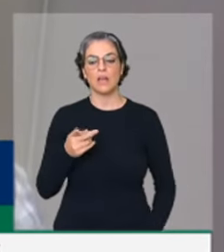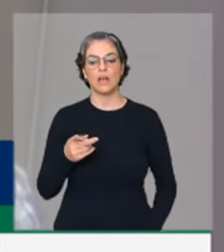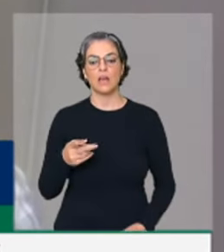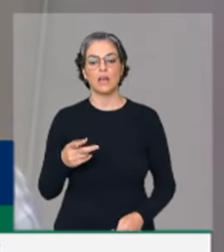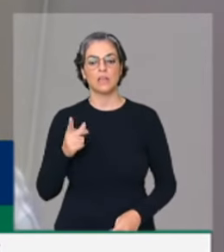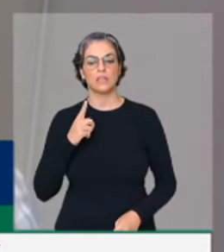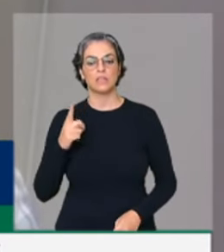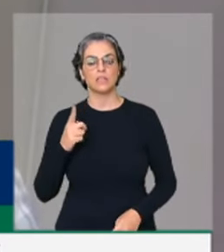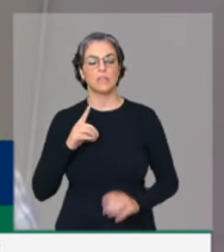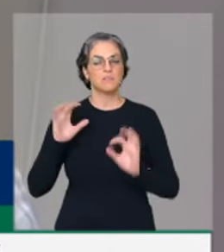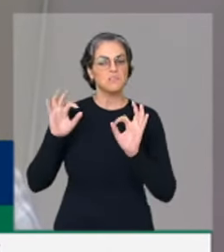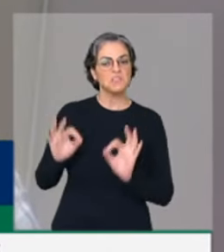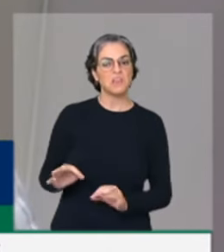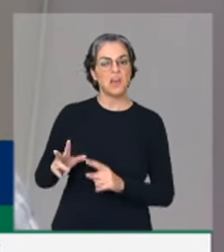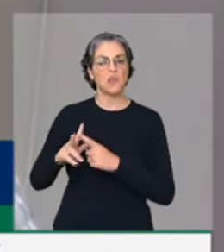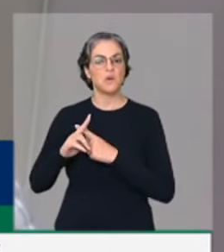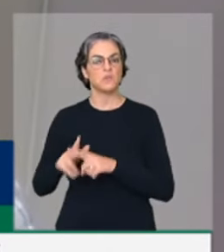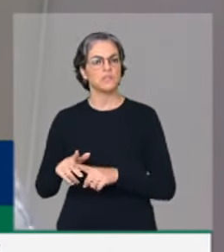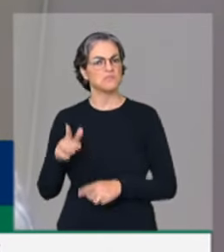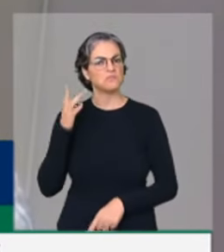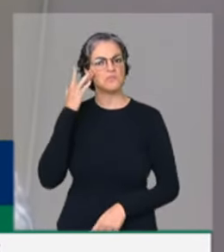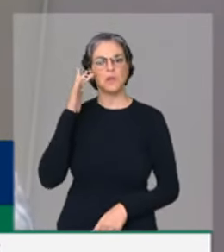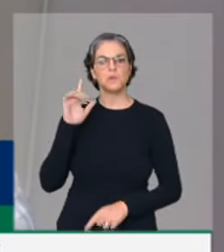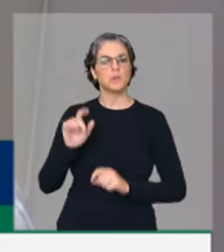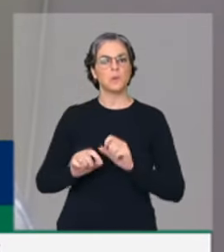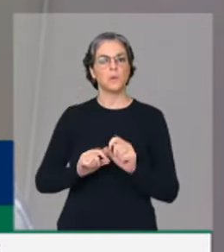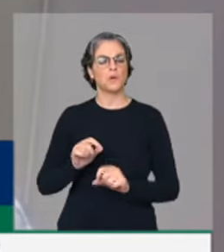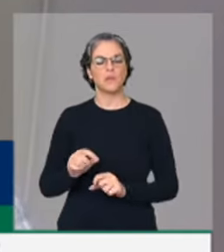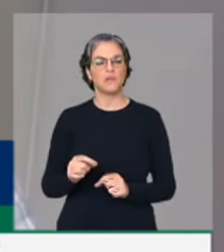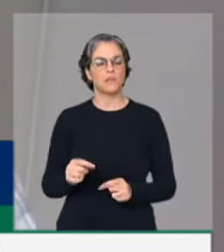DE CONCRETO E HOJE A MESMA COISA NESSA TAL REUNIÃO ENTRE